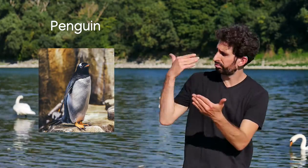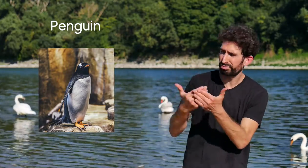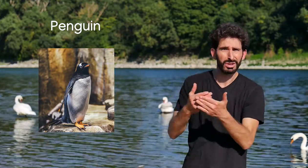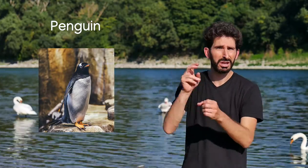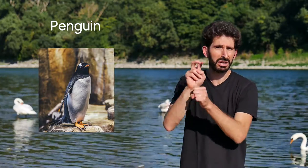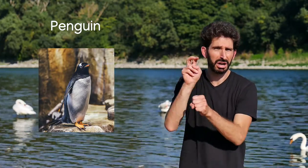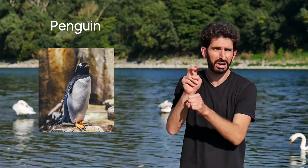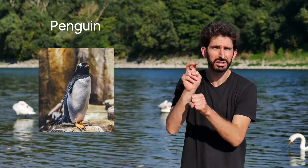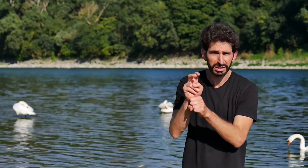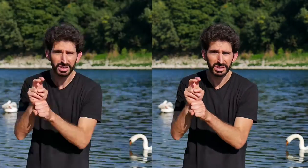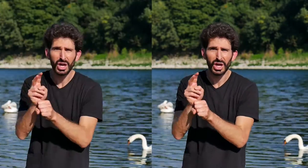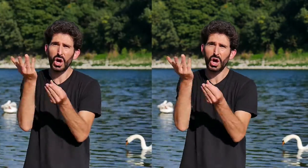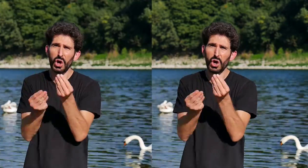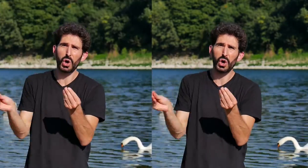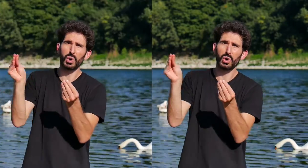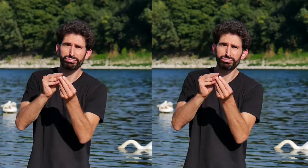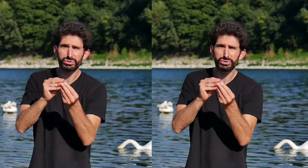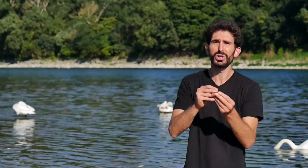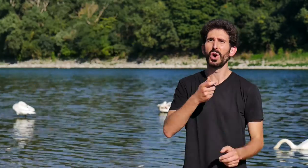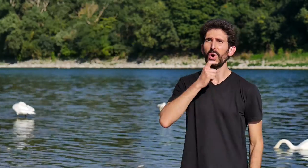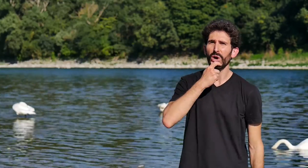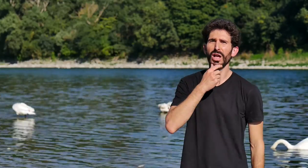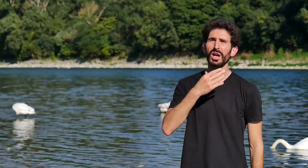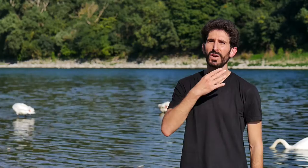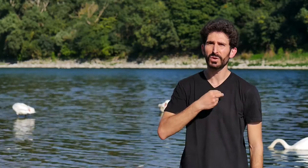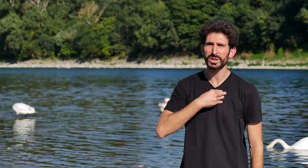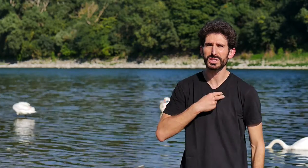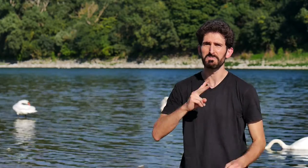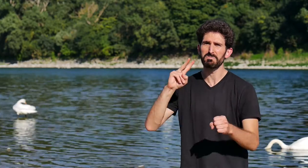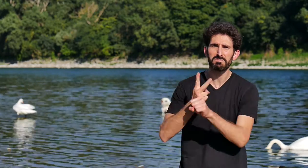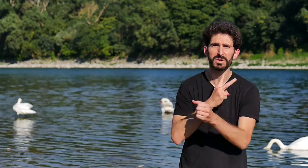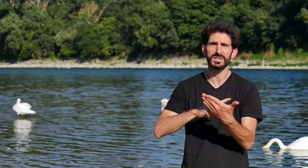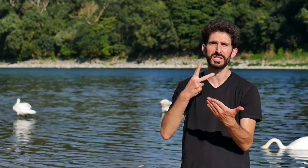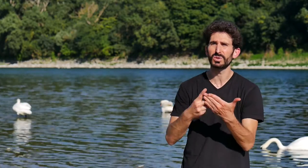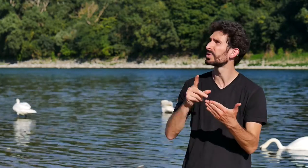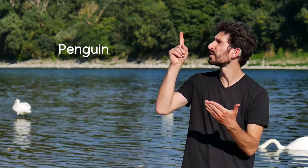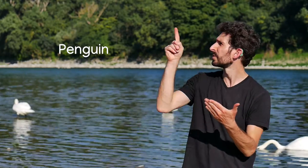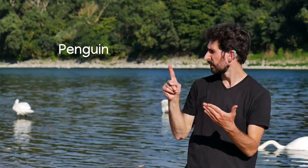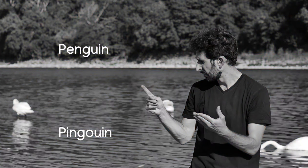ils ont gardé cette dénomination. En plus, il y a des mauvaises traductions